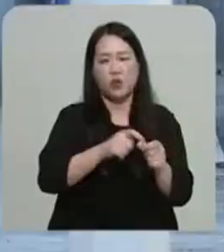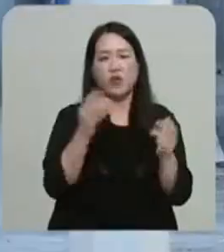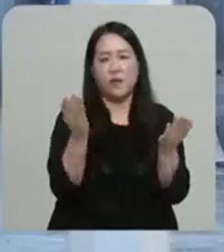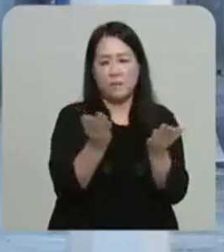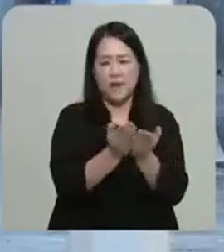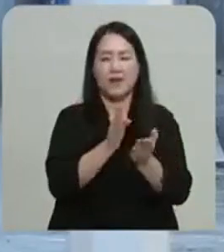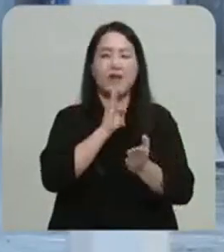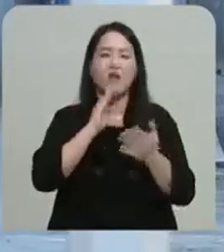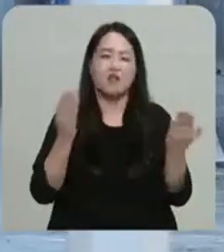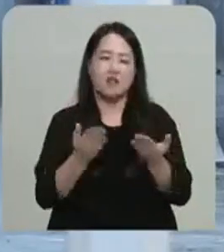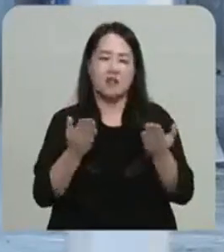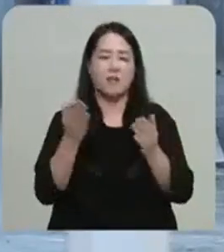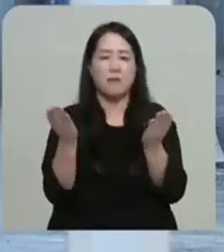kbs 뉴스 박웅입니다.